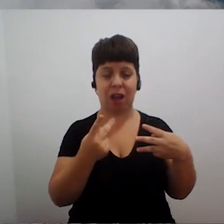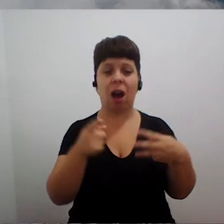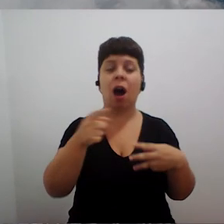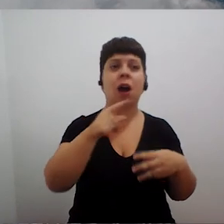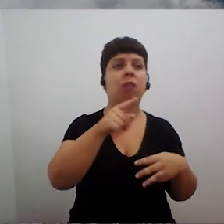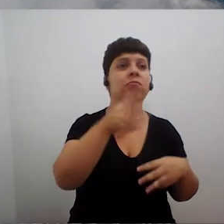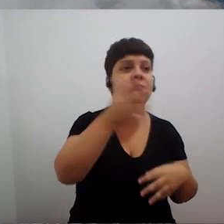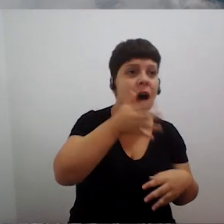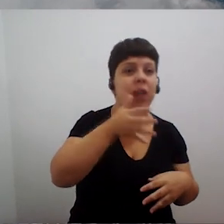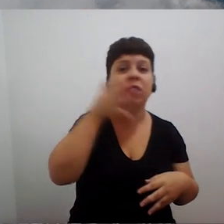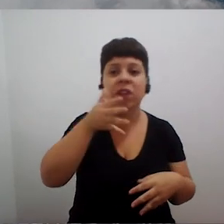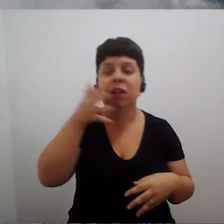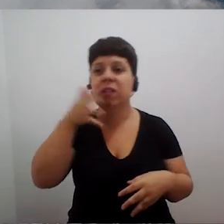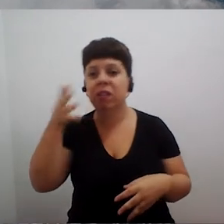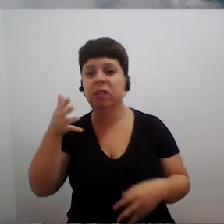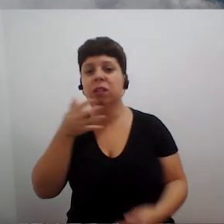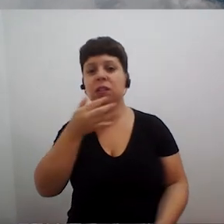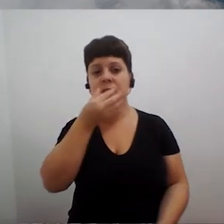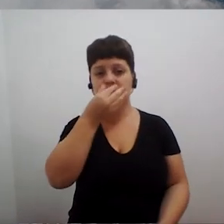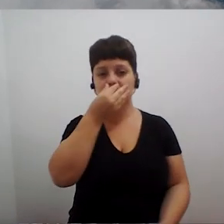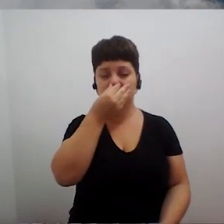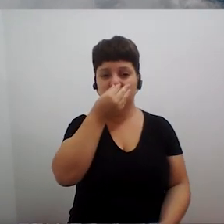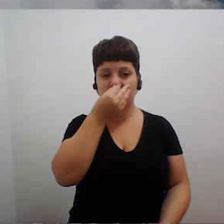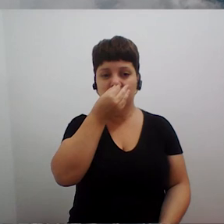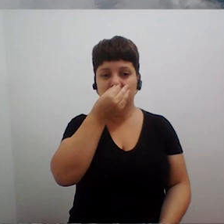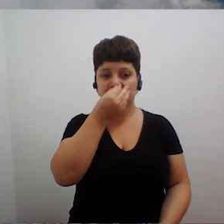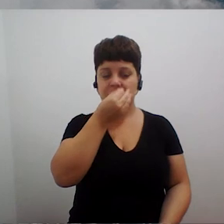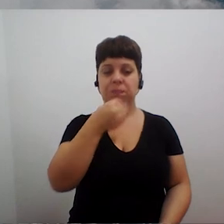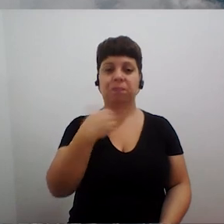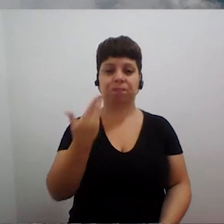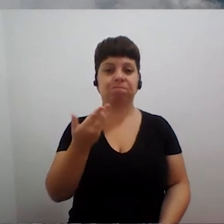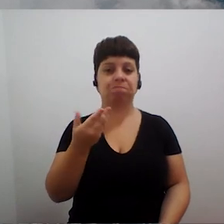das falas dos irmãos e irmãs que falaram, que se posicionaram a partir